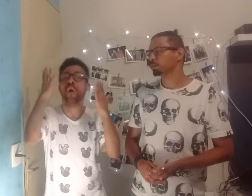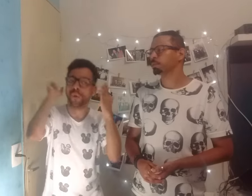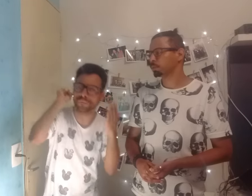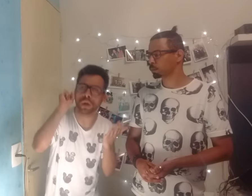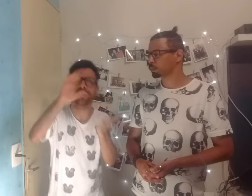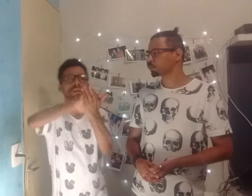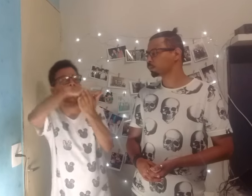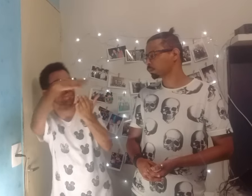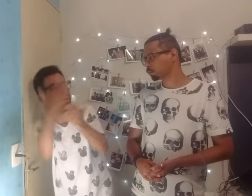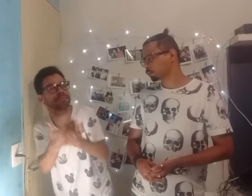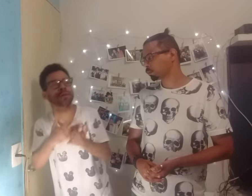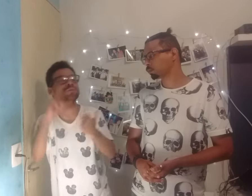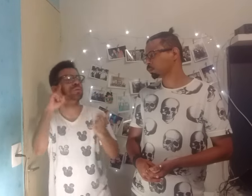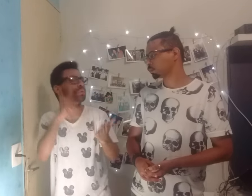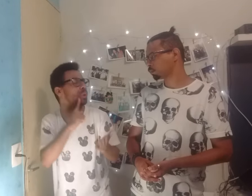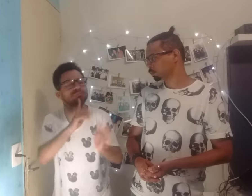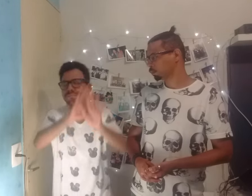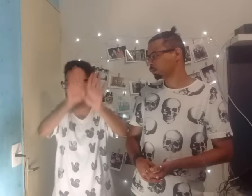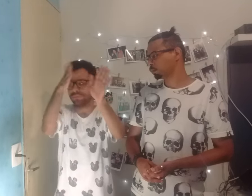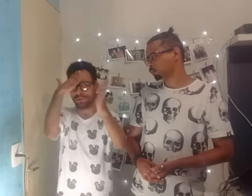Psicóloga ouvente interpretar ou surdo